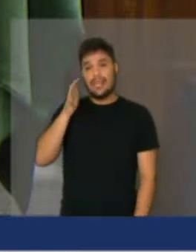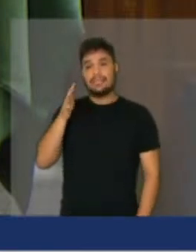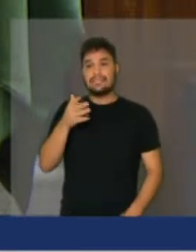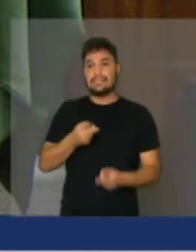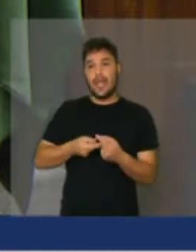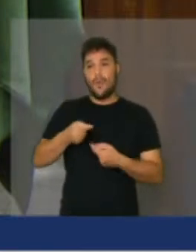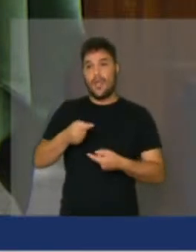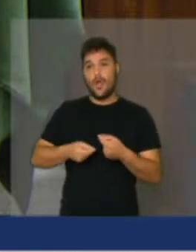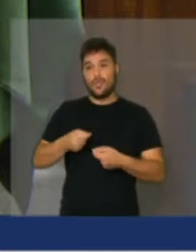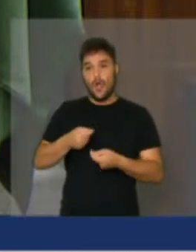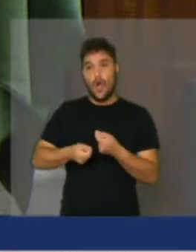MAIORES DO POVO BRASILEIRO. EU QUERO MANIFESTAR E NÃO POSSO